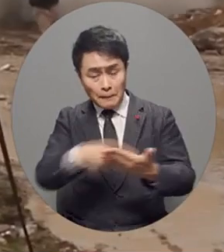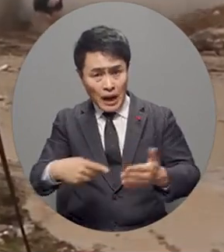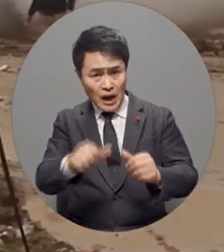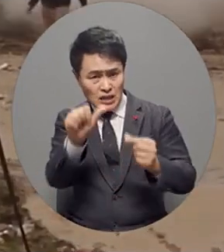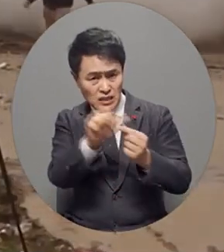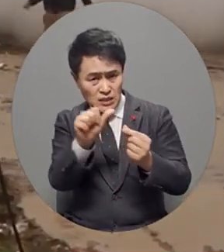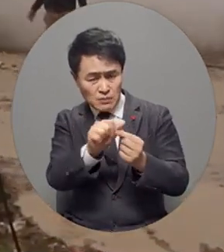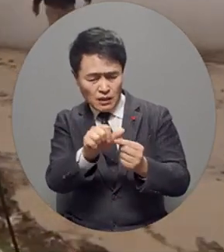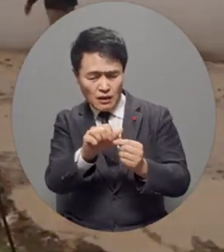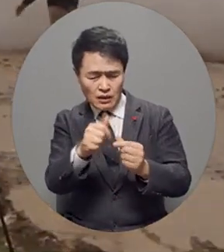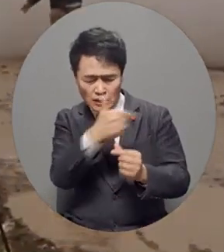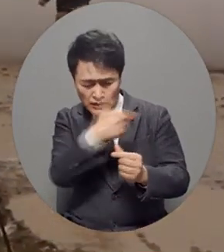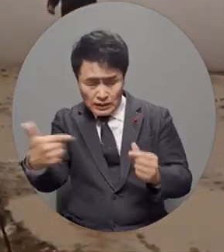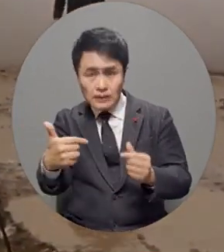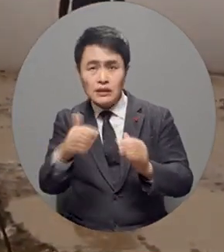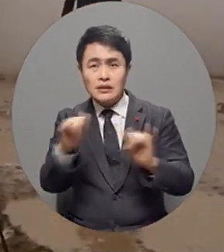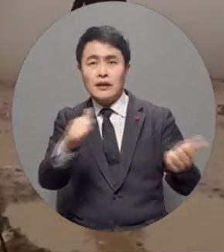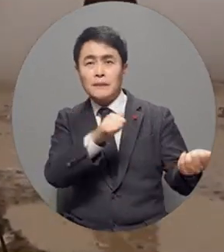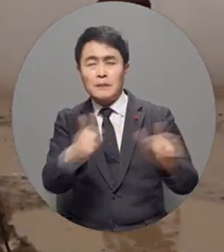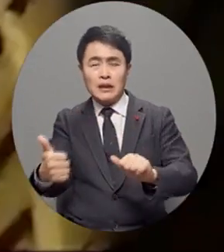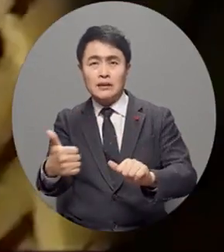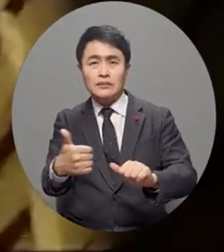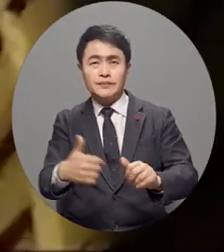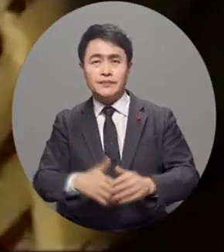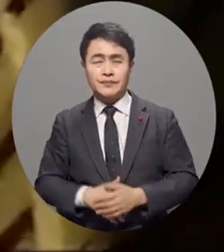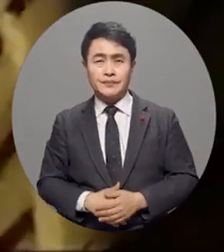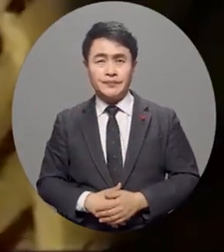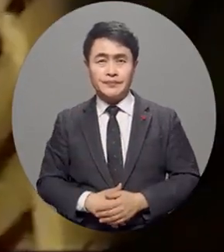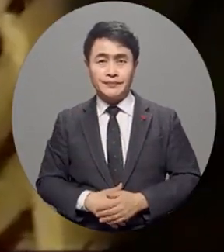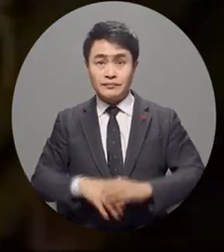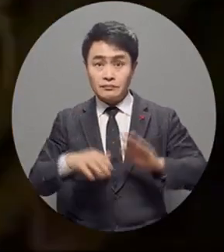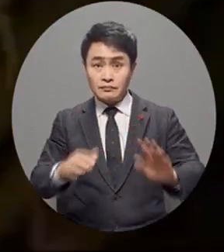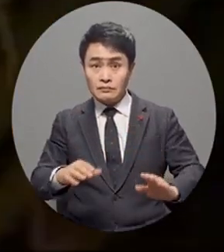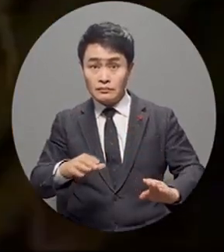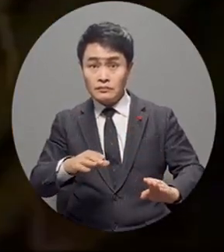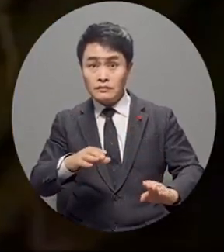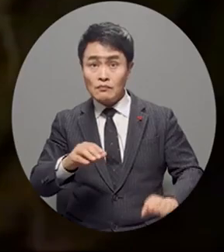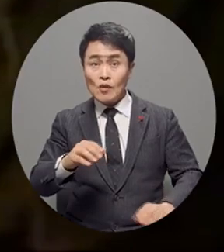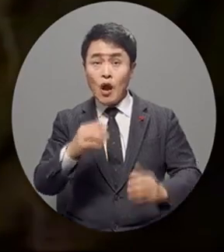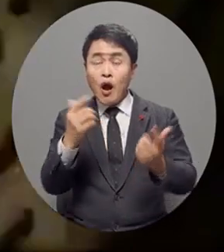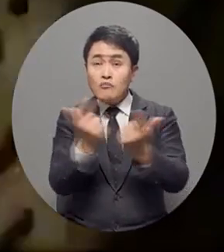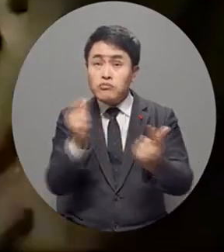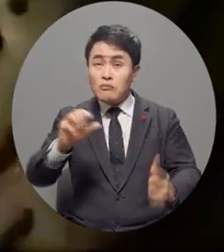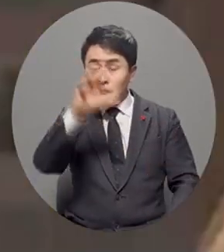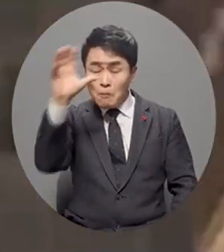21세기 자연재해 중 다섯 번째로 많은 인명피해가 발생한 대참사였습니다.